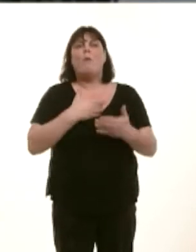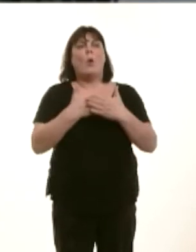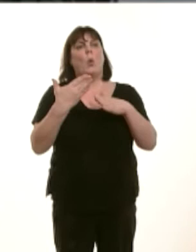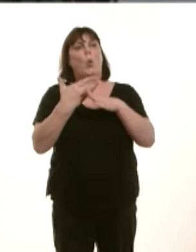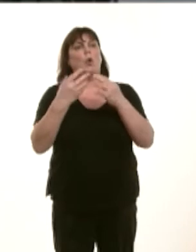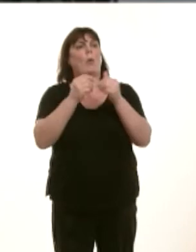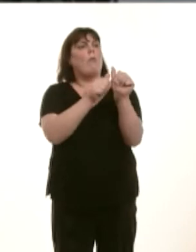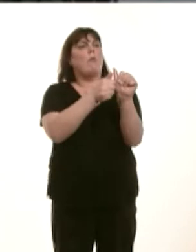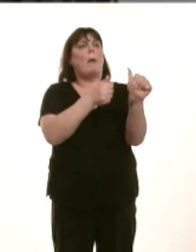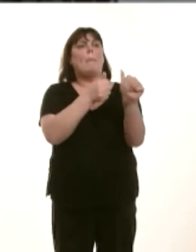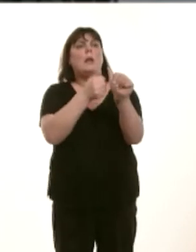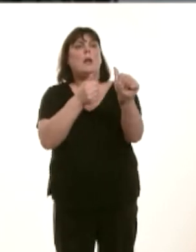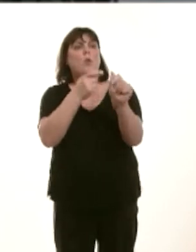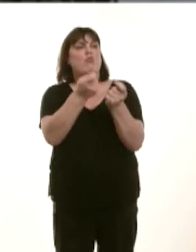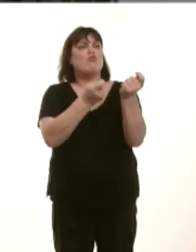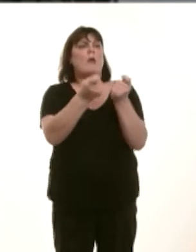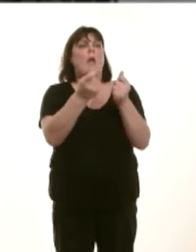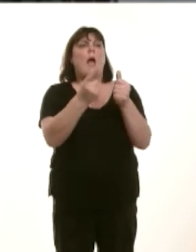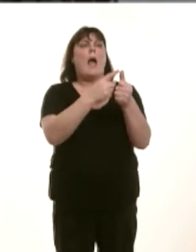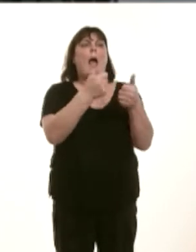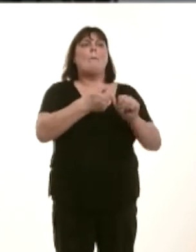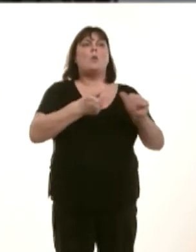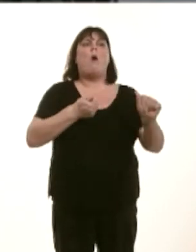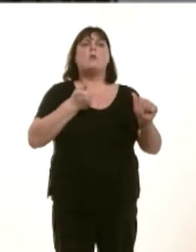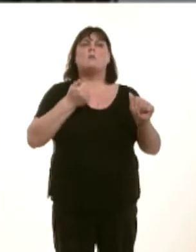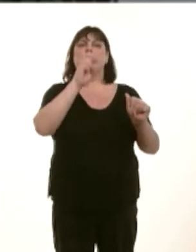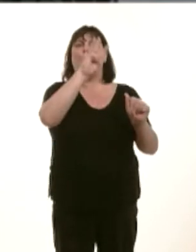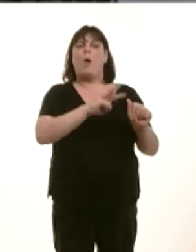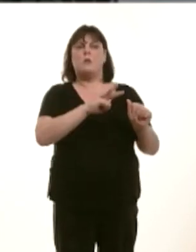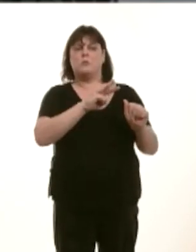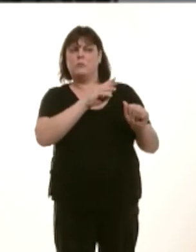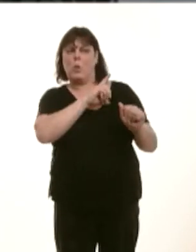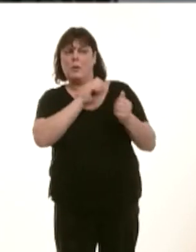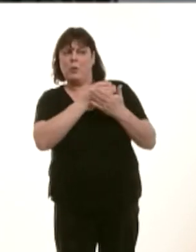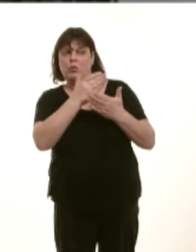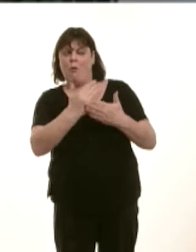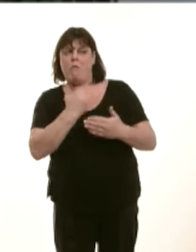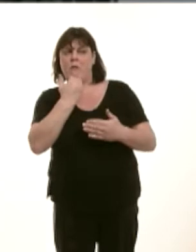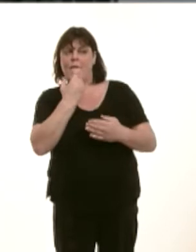er mwyn sicrhau, wrth gwrs, bod yna ddigon o gapasiti yng Nghymru i ladd yn enwedig cig